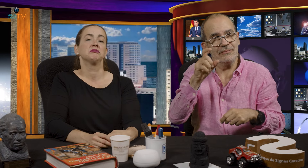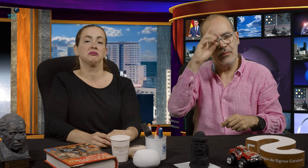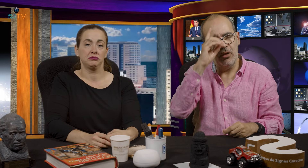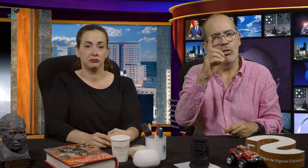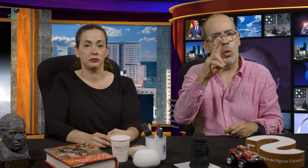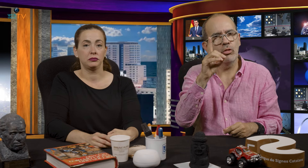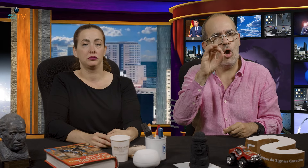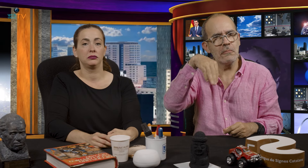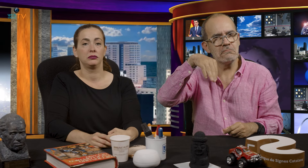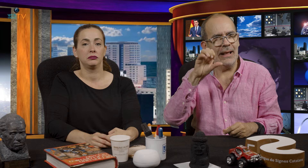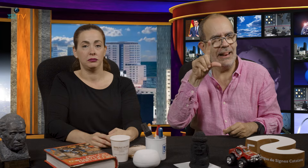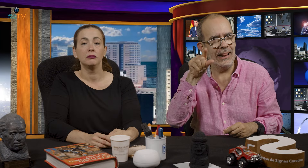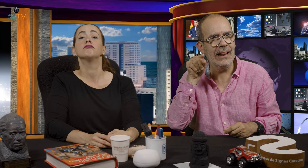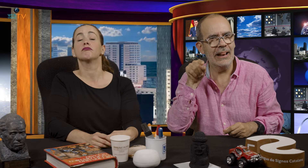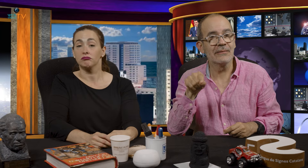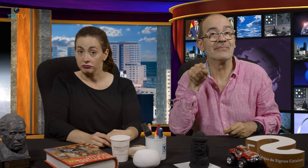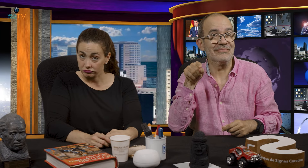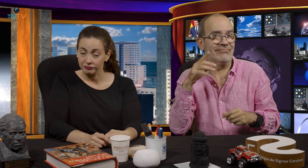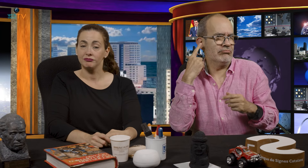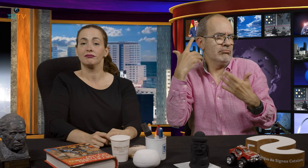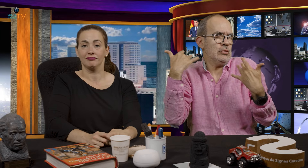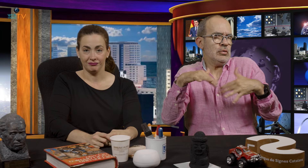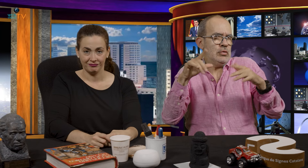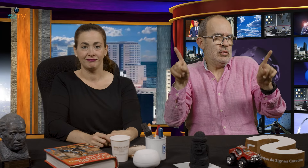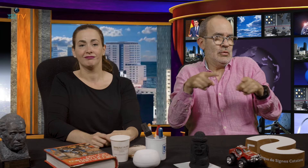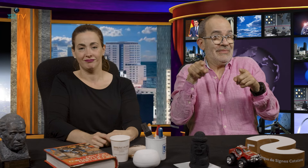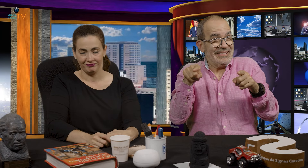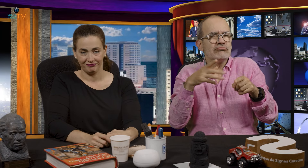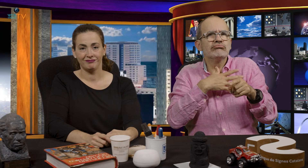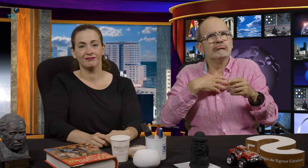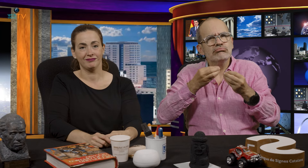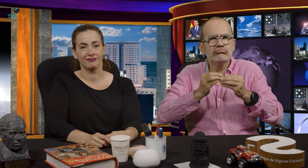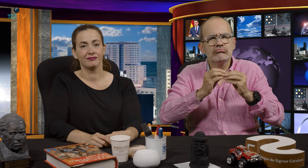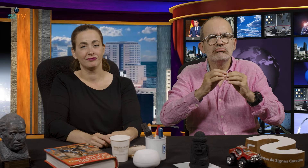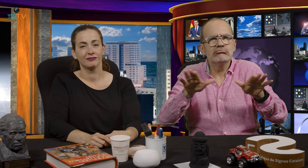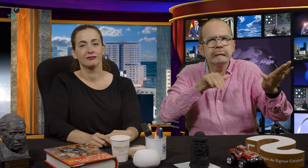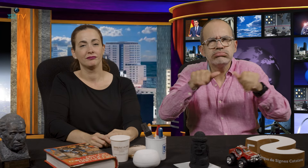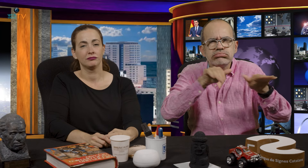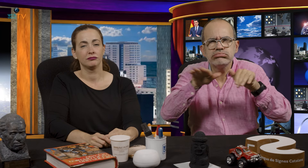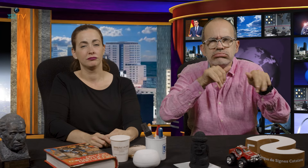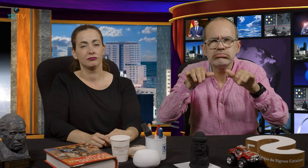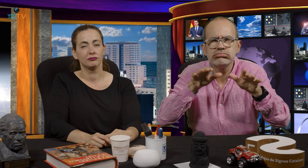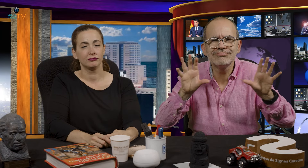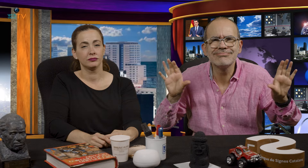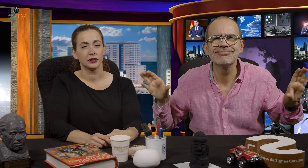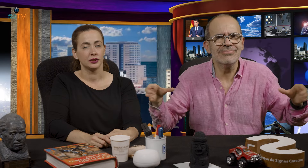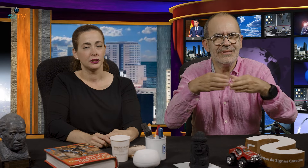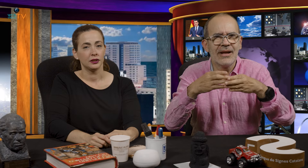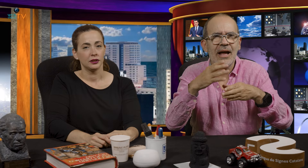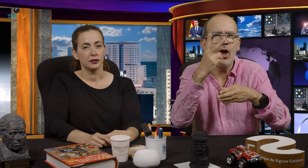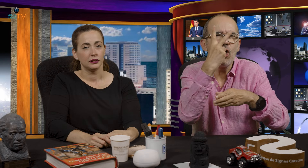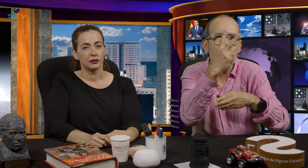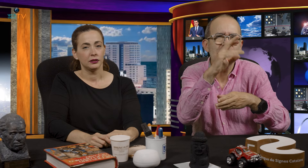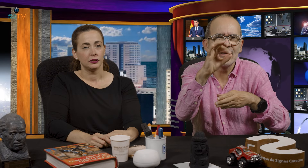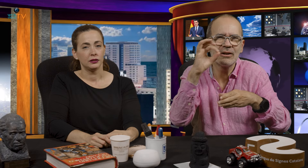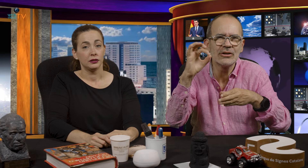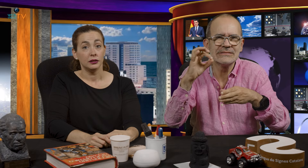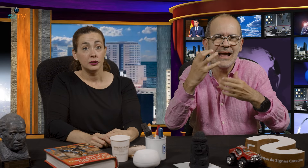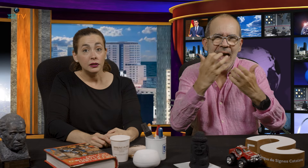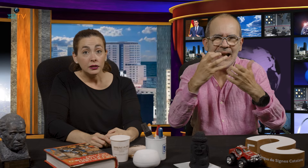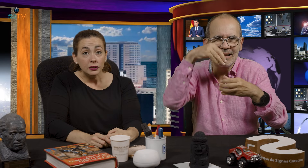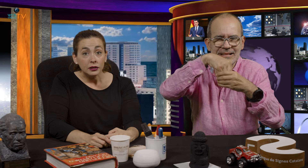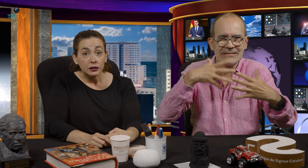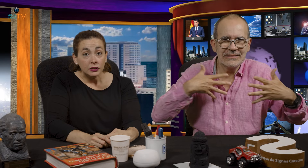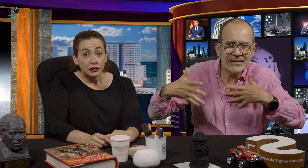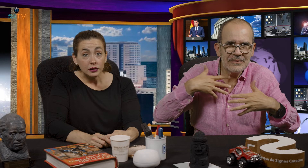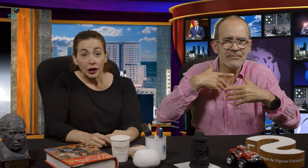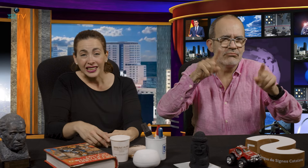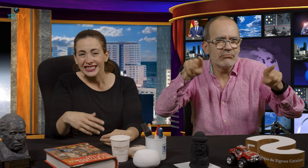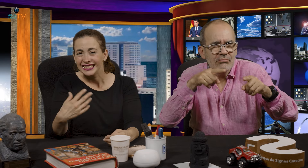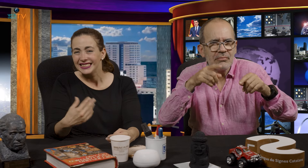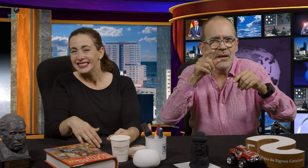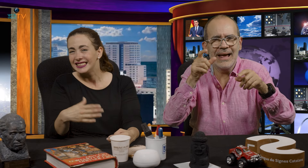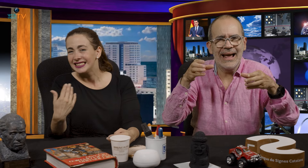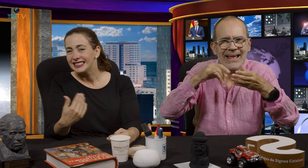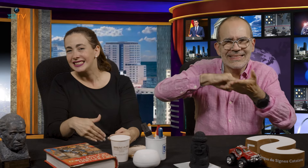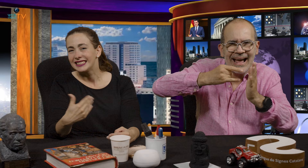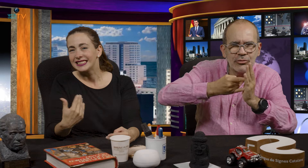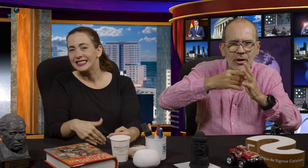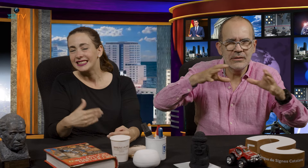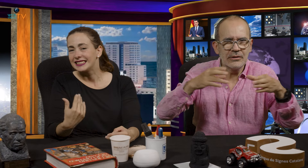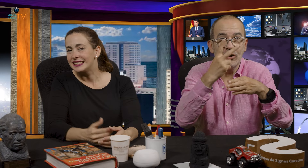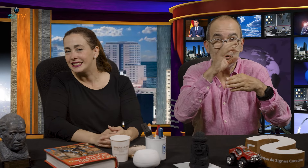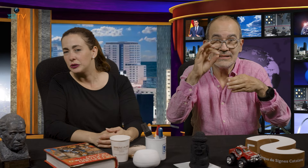Dudamel, reunió a 200 artistas, músicos y técnicos de Los Angeles a Barcelona